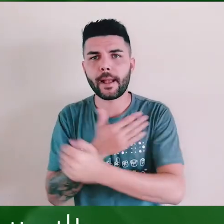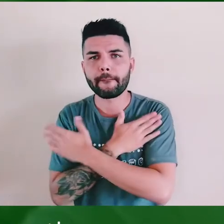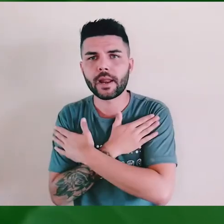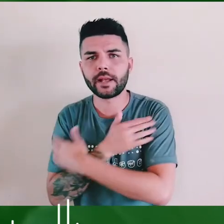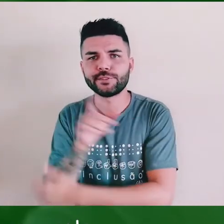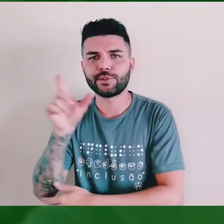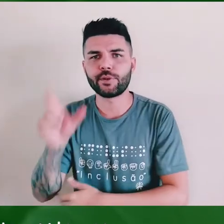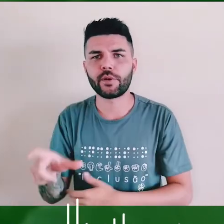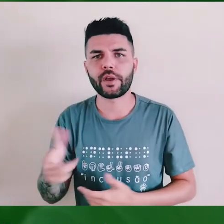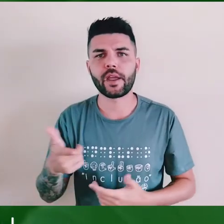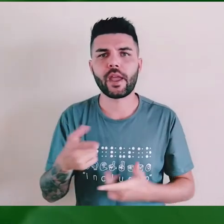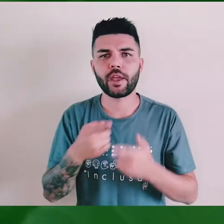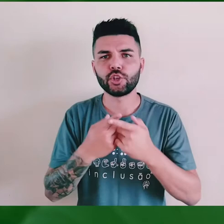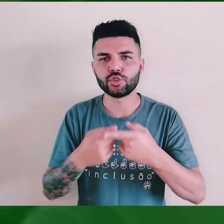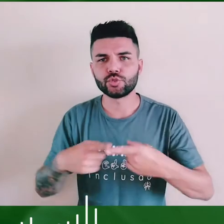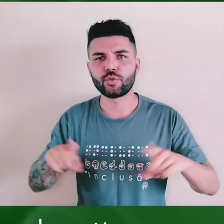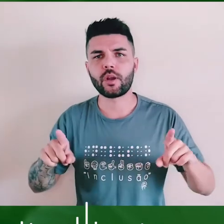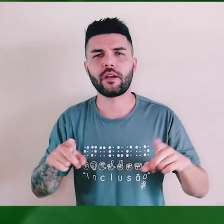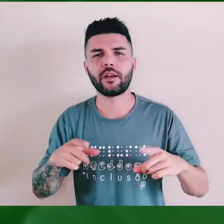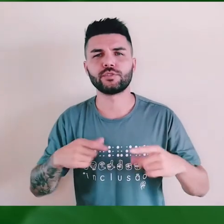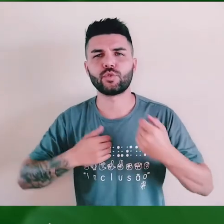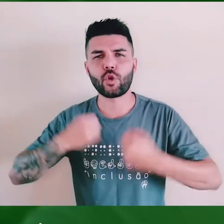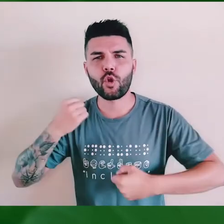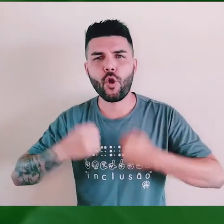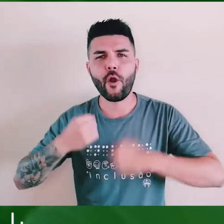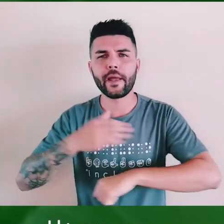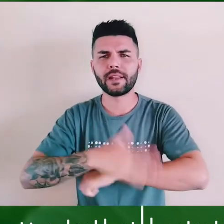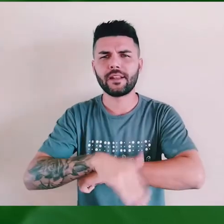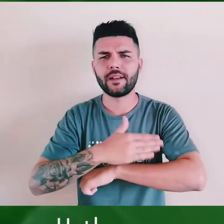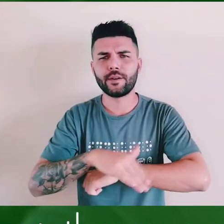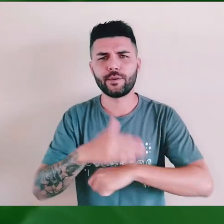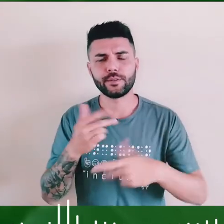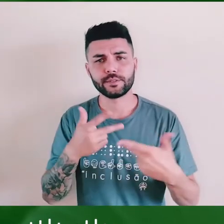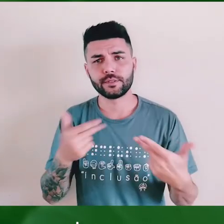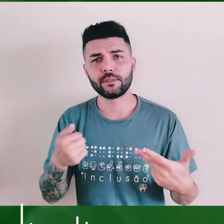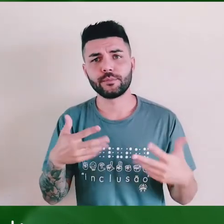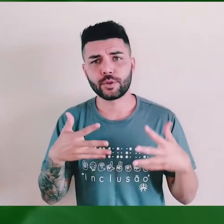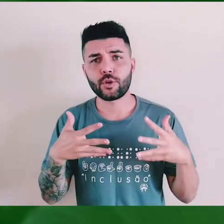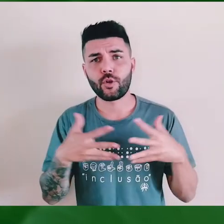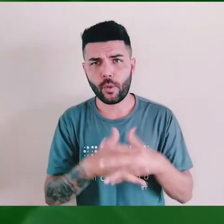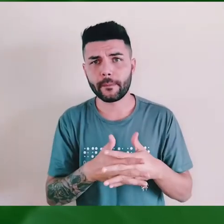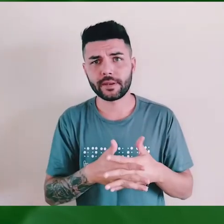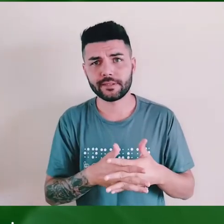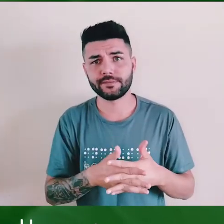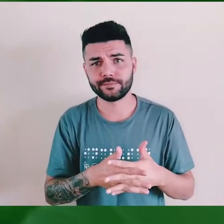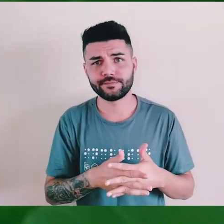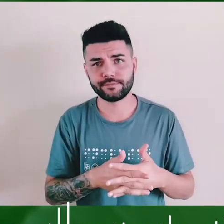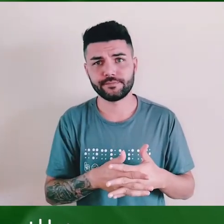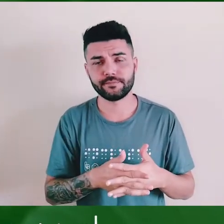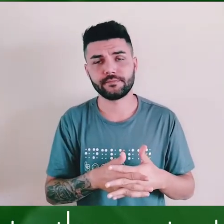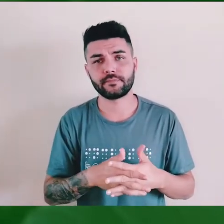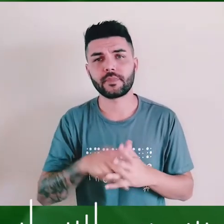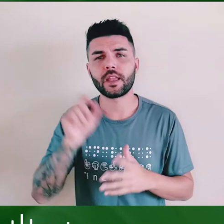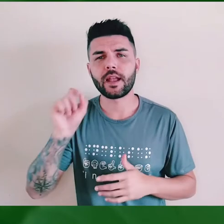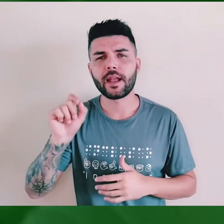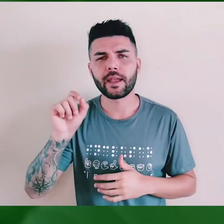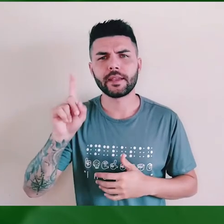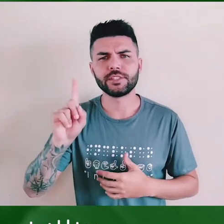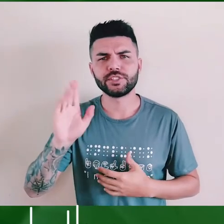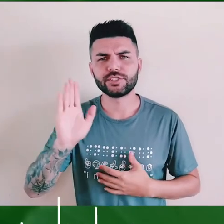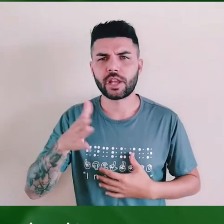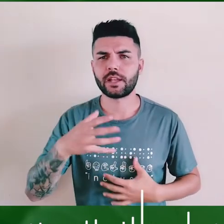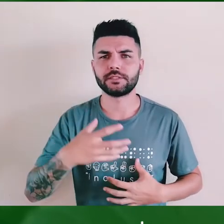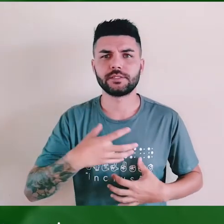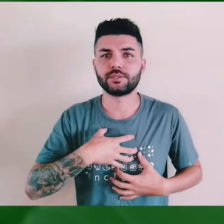poder sair pra correr na rua. É muito complicado cara. Se esses sintomas já são tão latentes